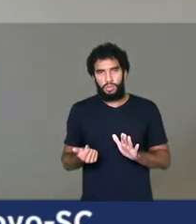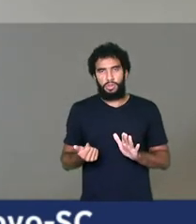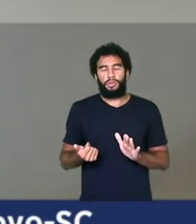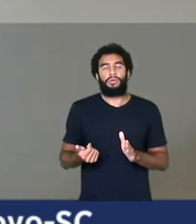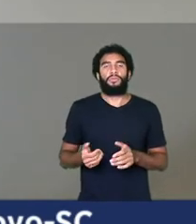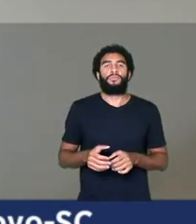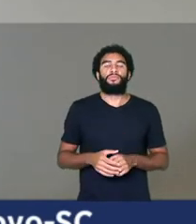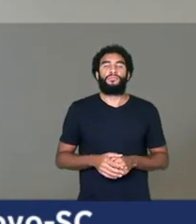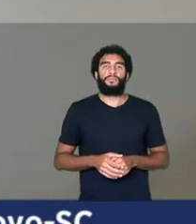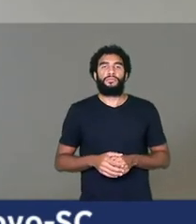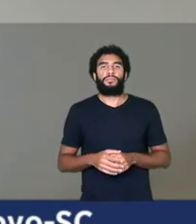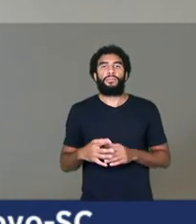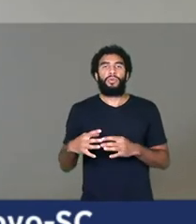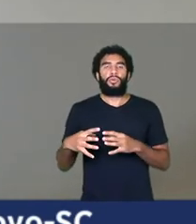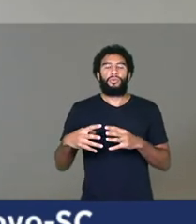ENTÃO O NOSSO OBJETIVO É